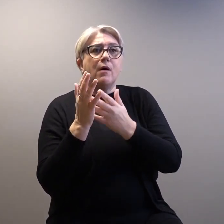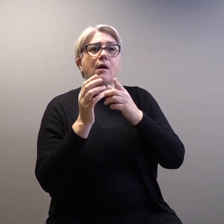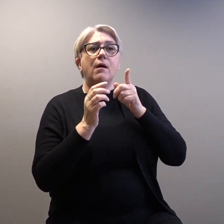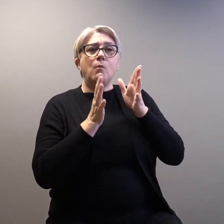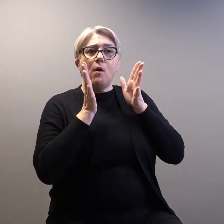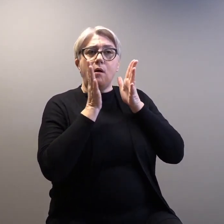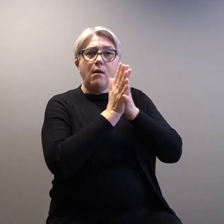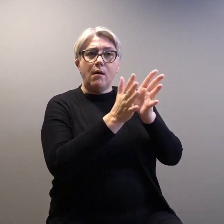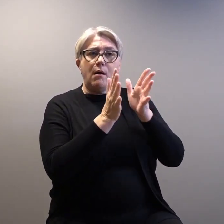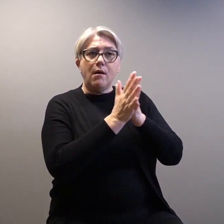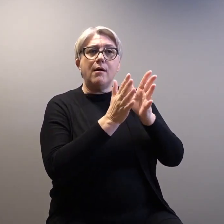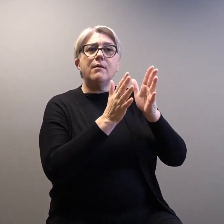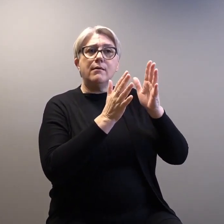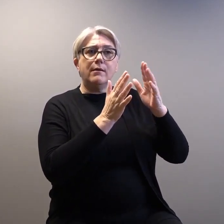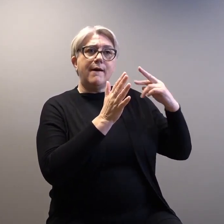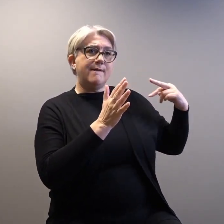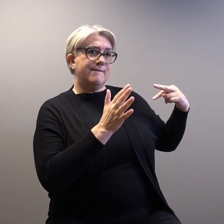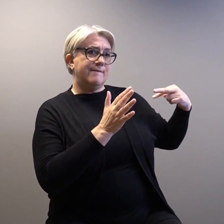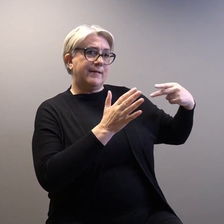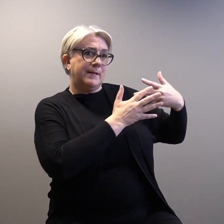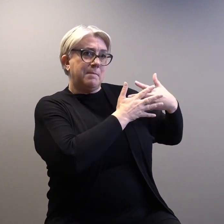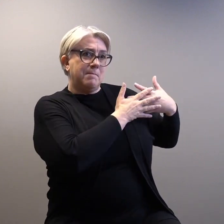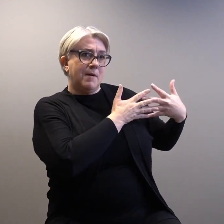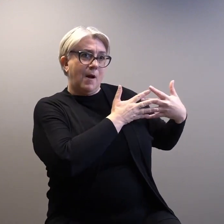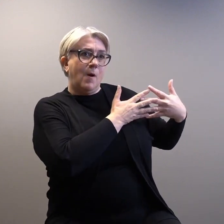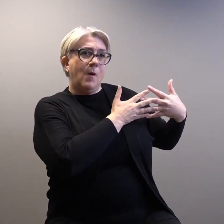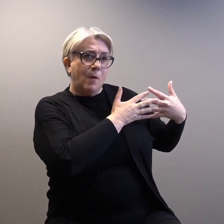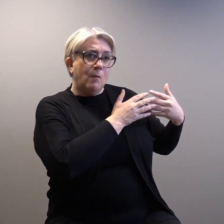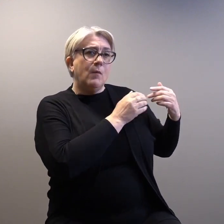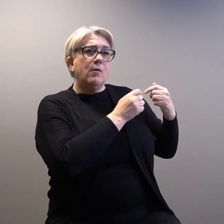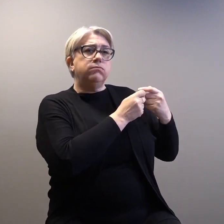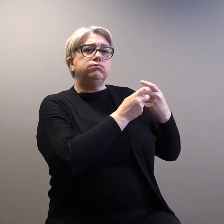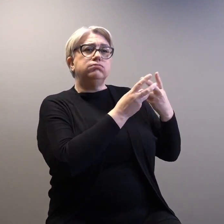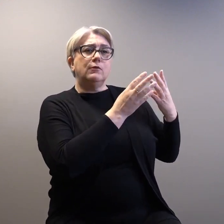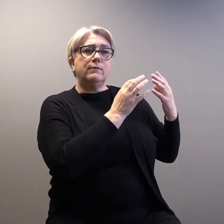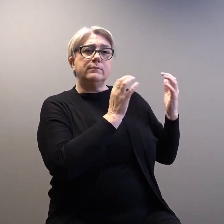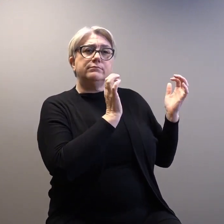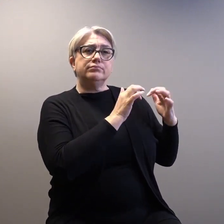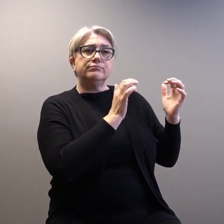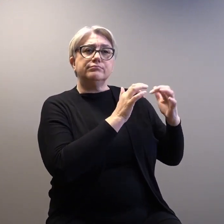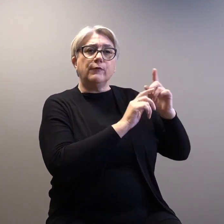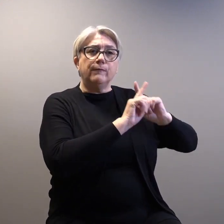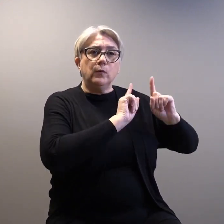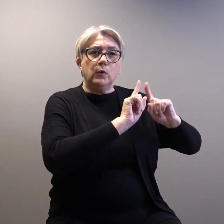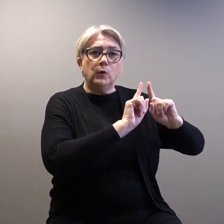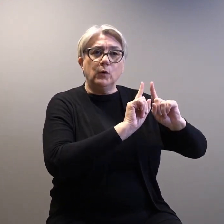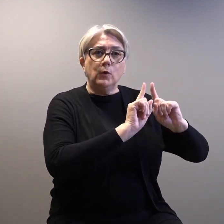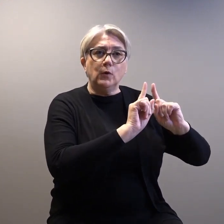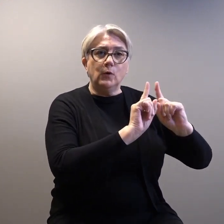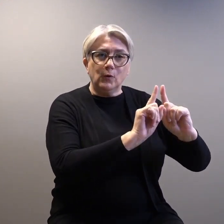lýsti hann ferli málsins, að fjölmargir fundir hefðu verið